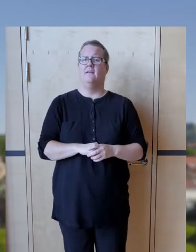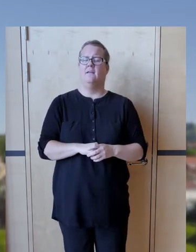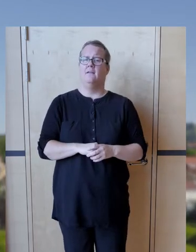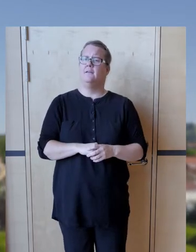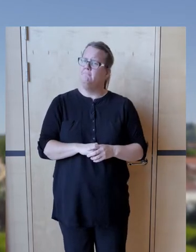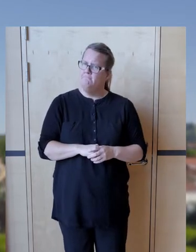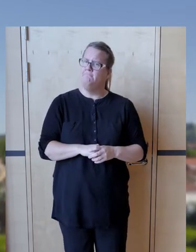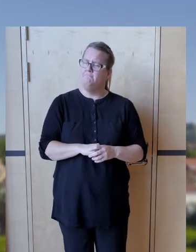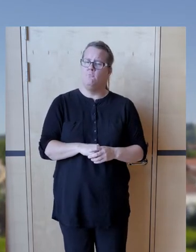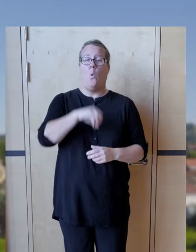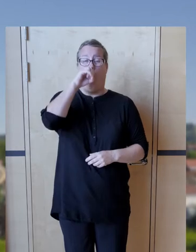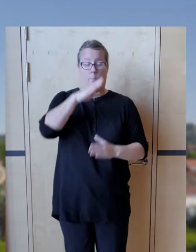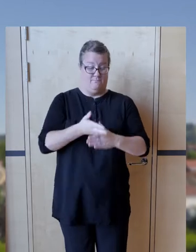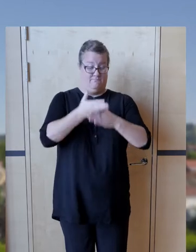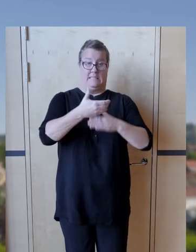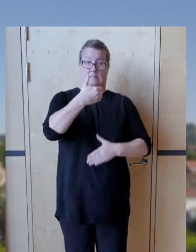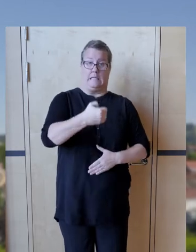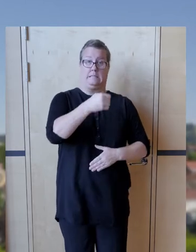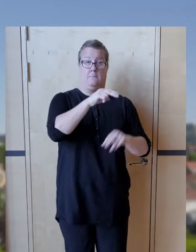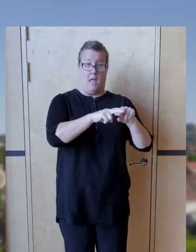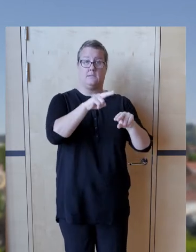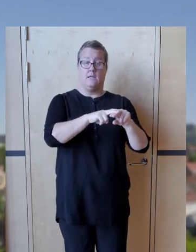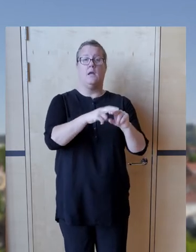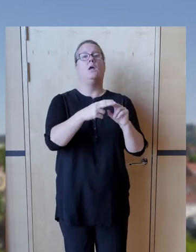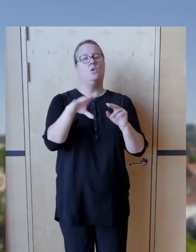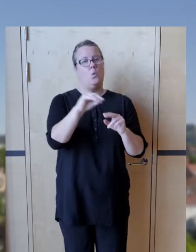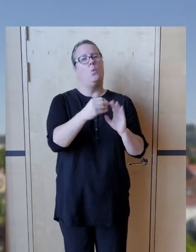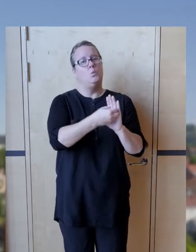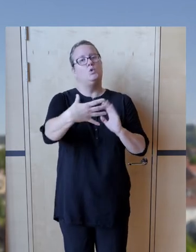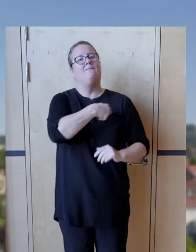Bygge 60 plats Så är det för att vi har behov av Trevlig